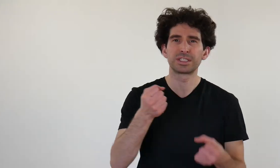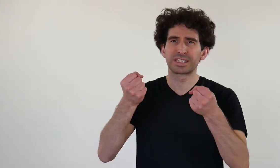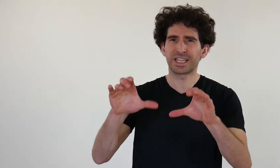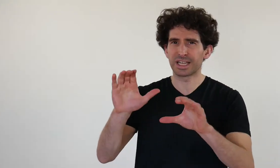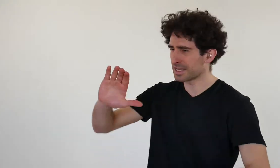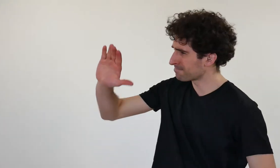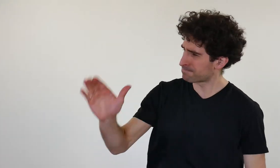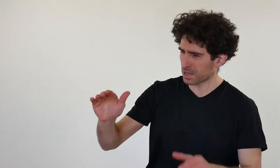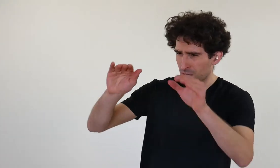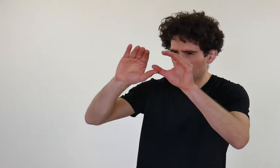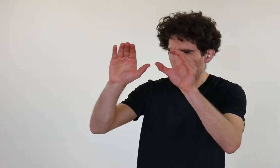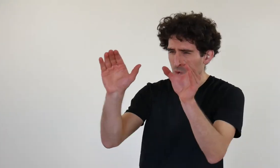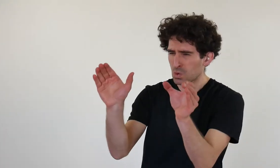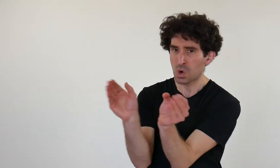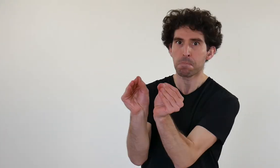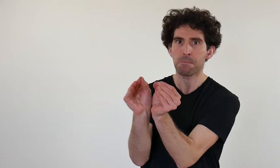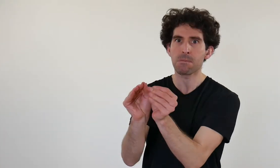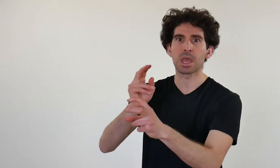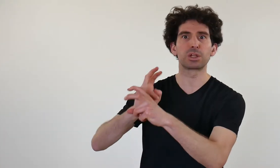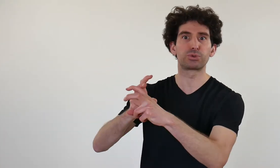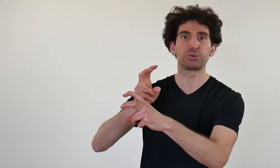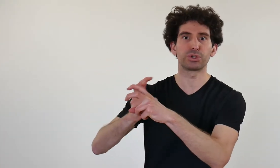Les fruits secs se caractérisent par une paroi dure.